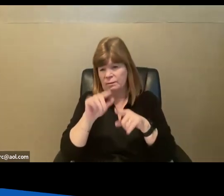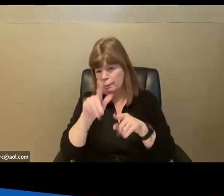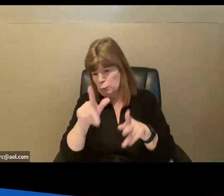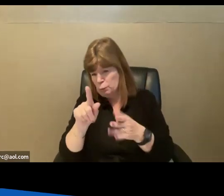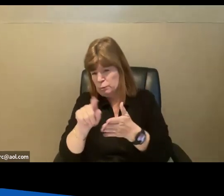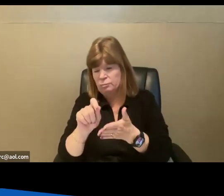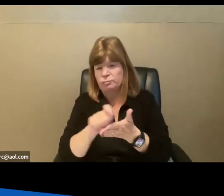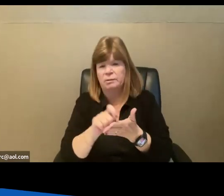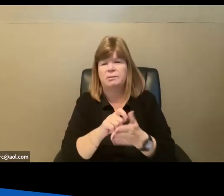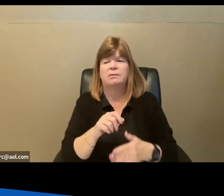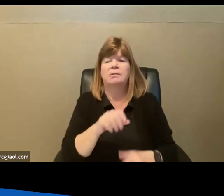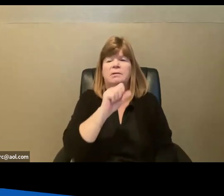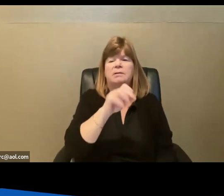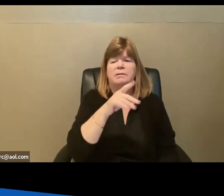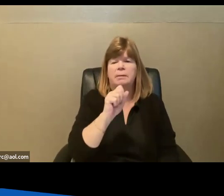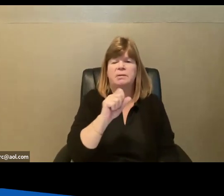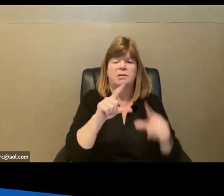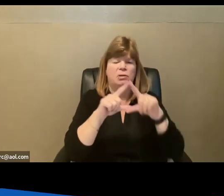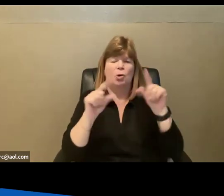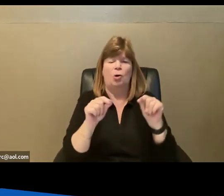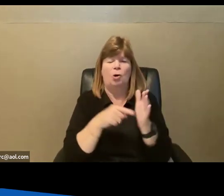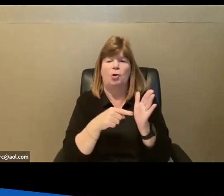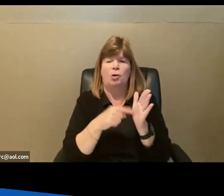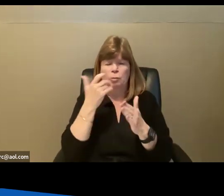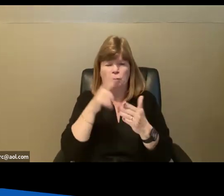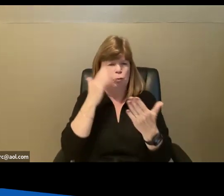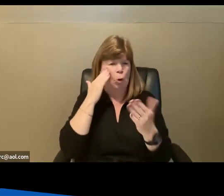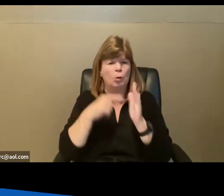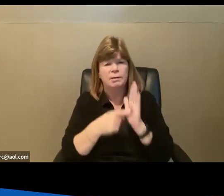La tarjeta de bolsillo de sepsis para que conozcan los signos y síntomas de la sepsis.